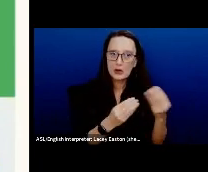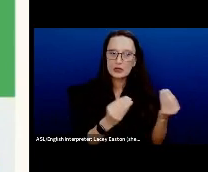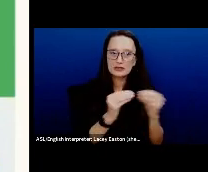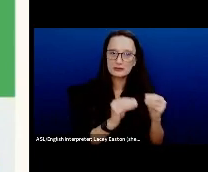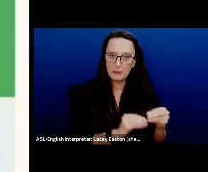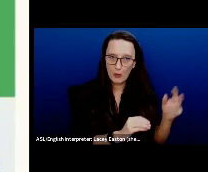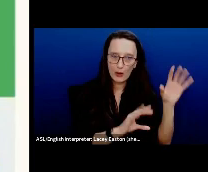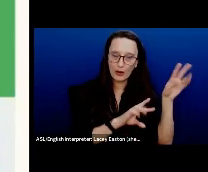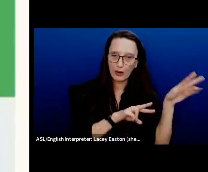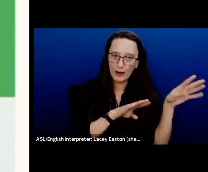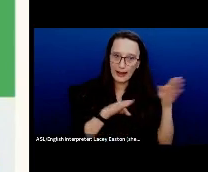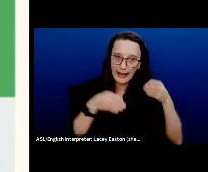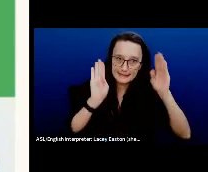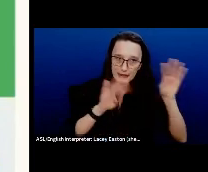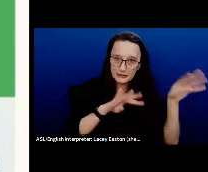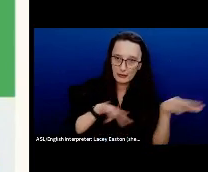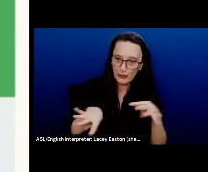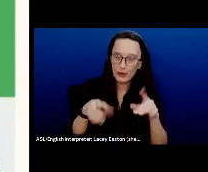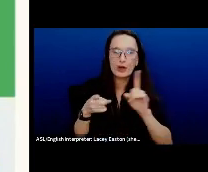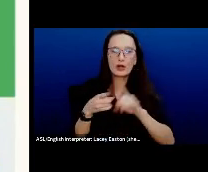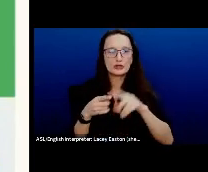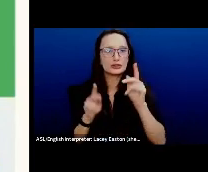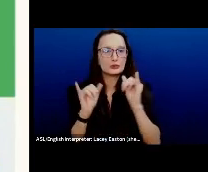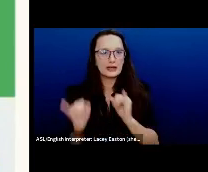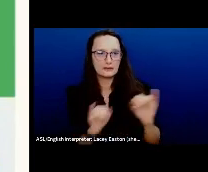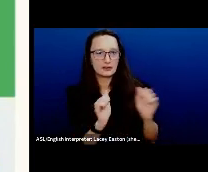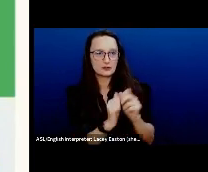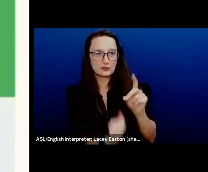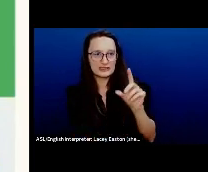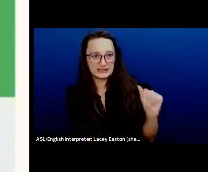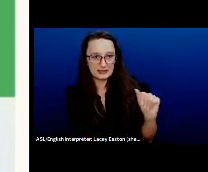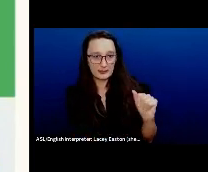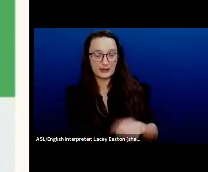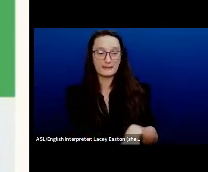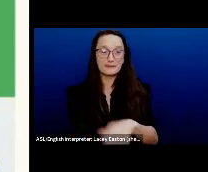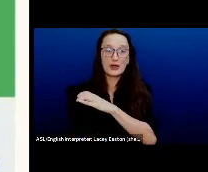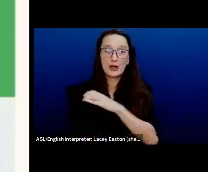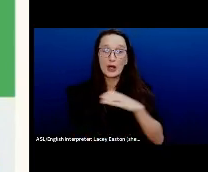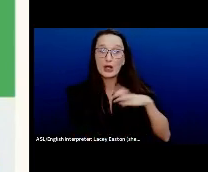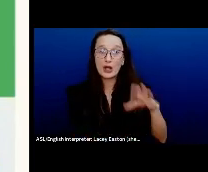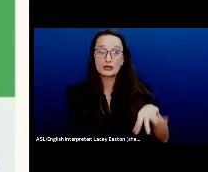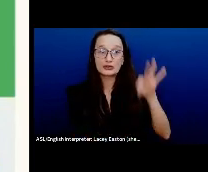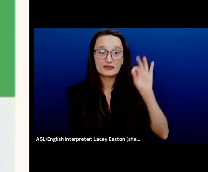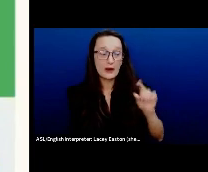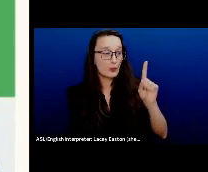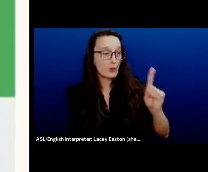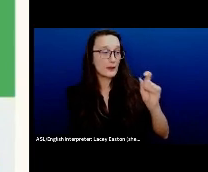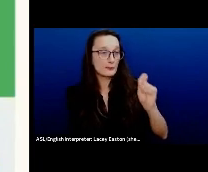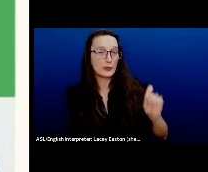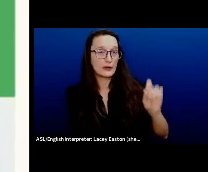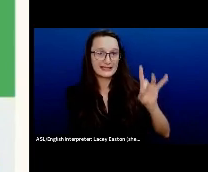los informes del Congreso encontraron que más de 1,8 millones de niños en edad escolar y más de 4